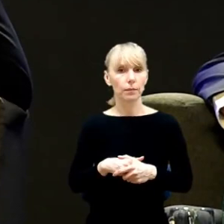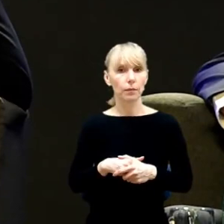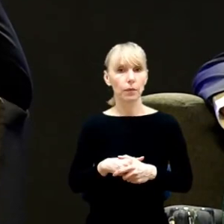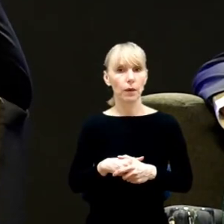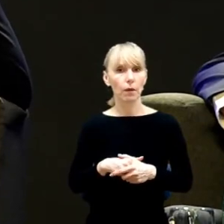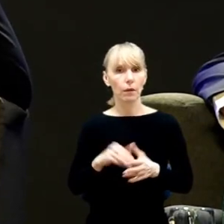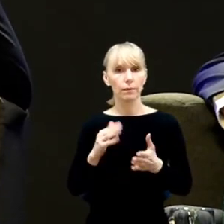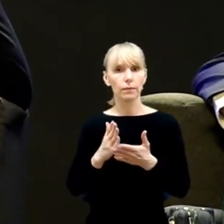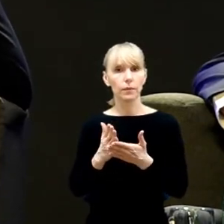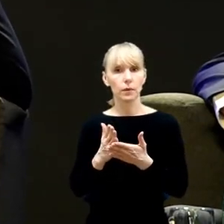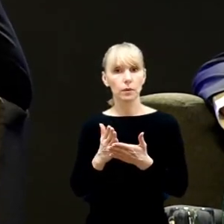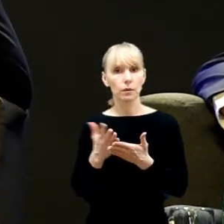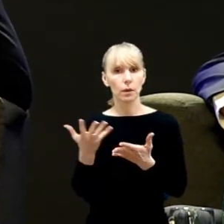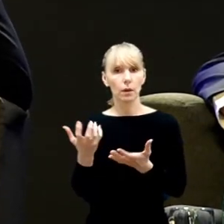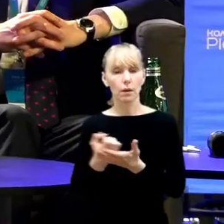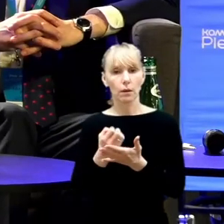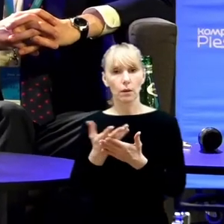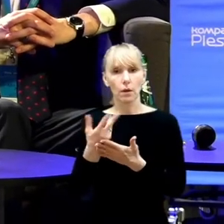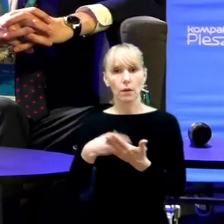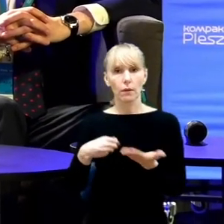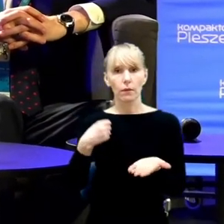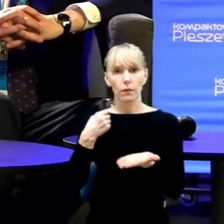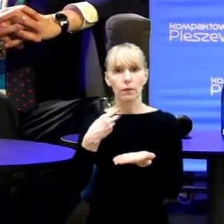w tych odpowiedziach, które gminy udzielają,